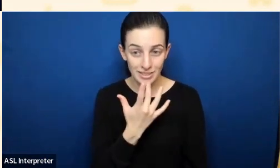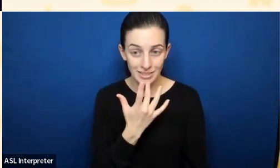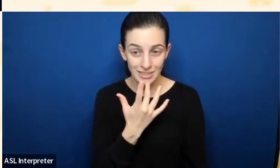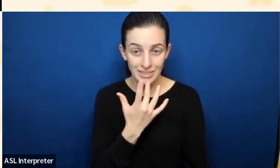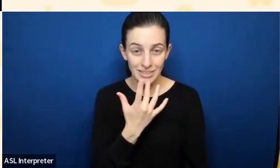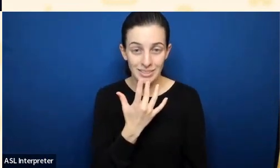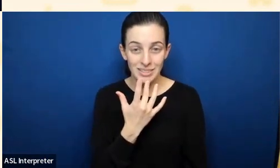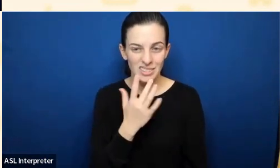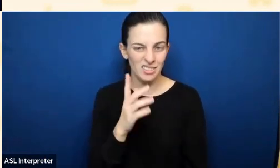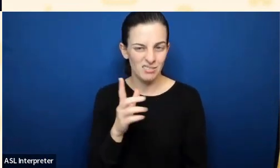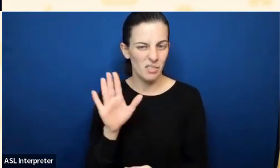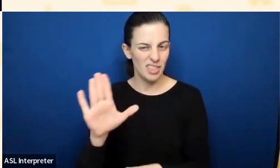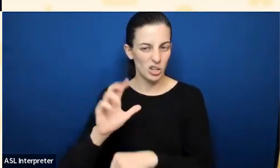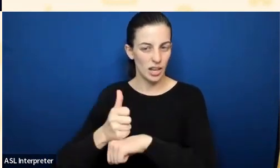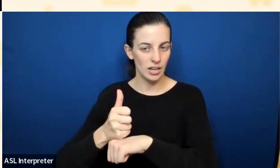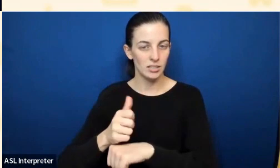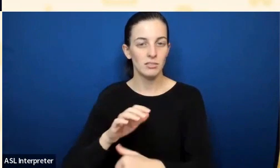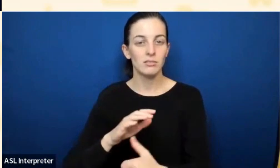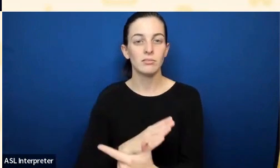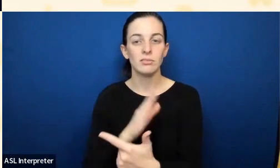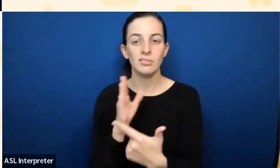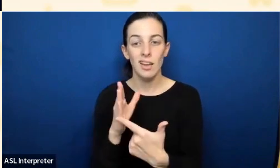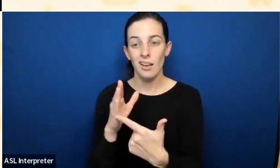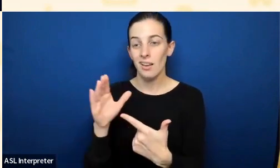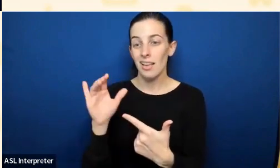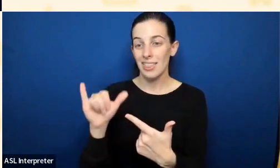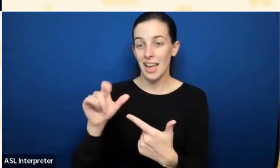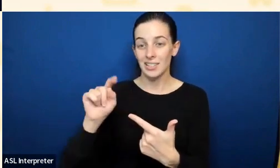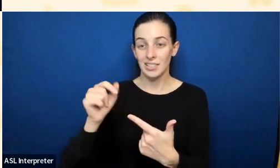Luego vamos a obtener el estado del botón de alternancia que está en el sitio.